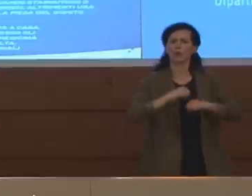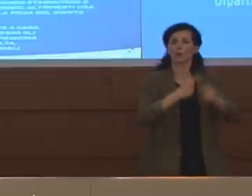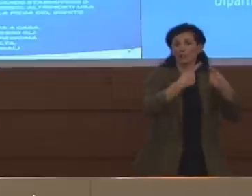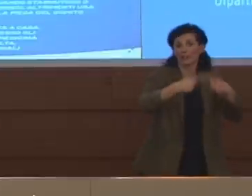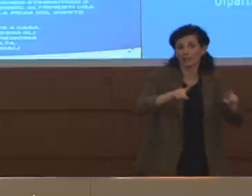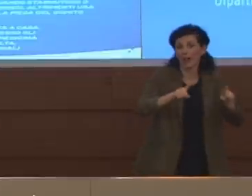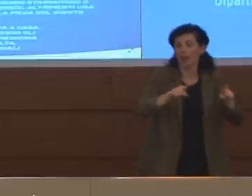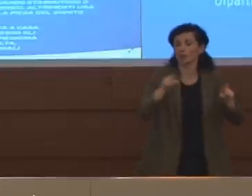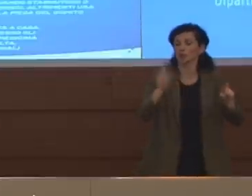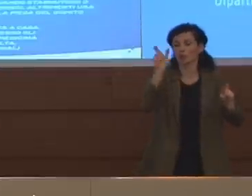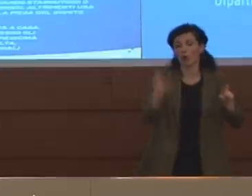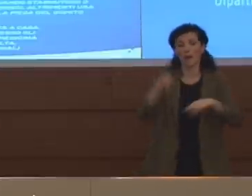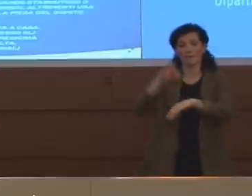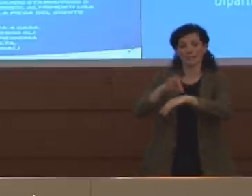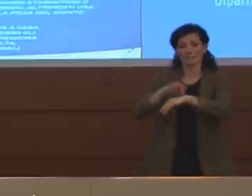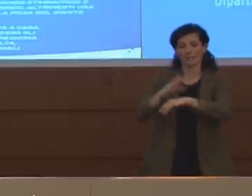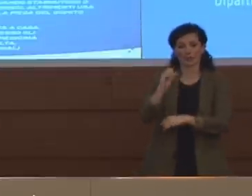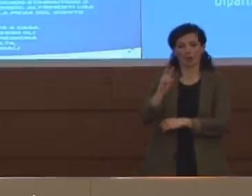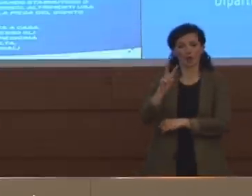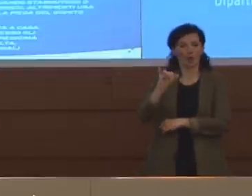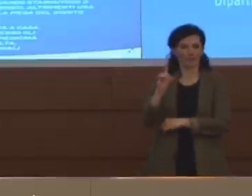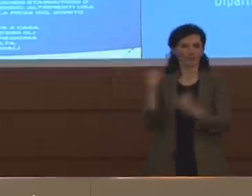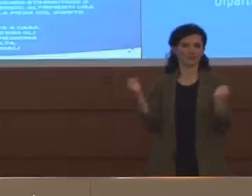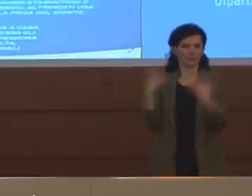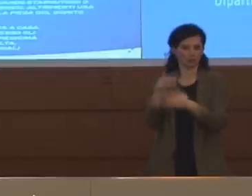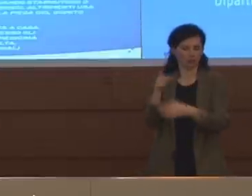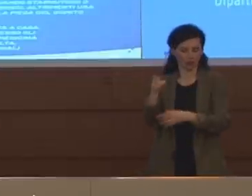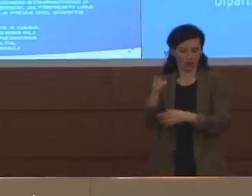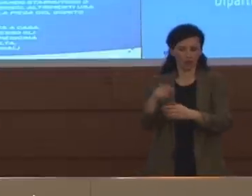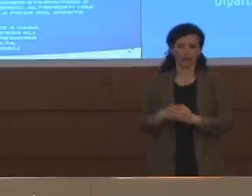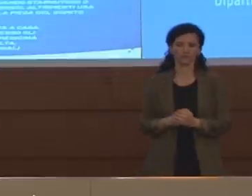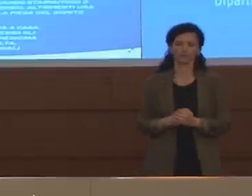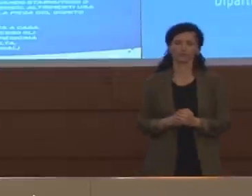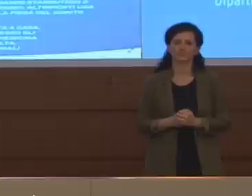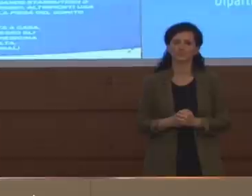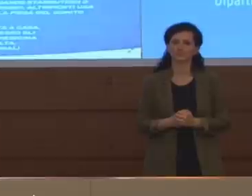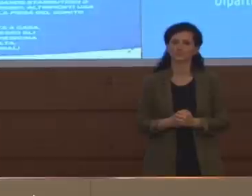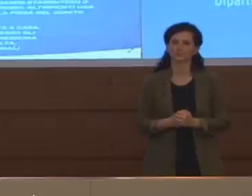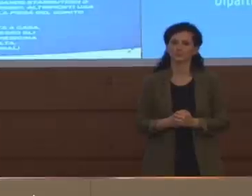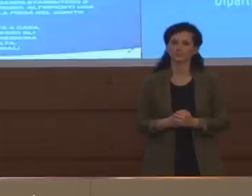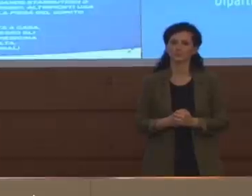L'altro dato importante che vi ha citato il Dottor Borrelli è il numero di tamponi,